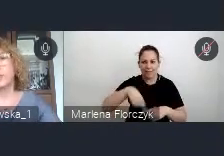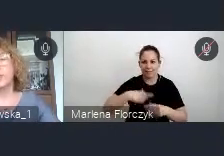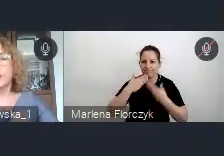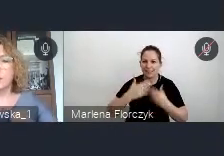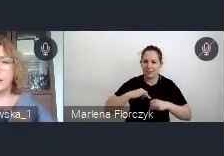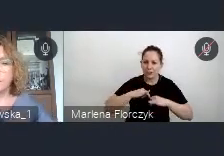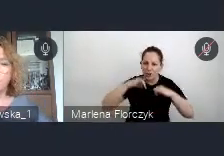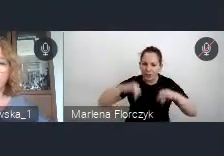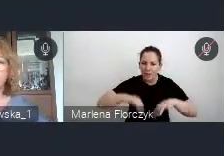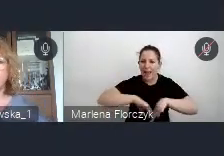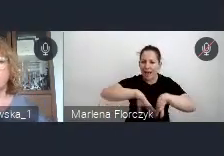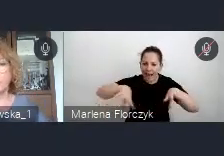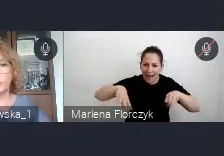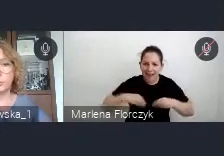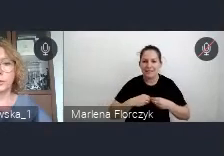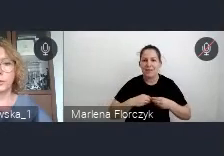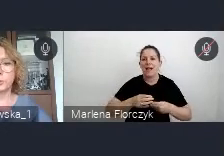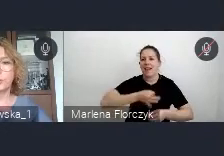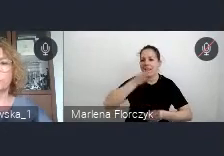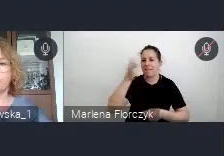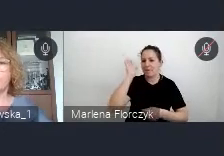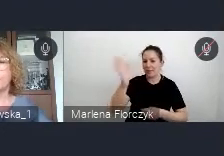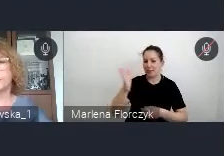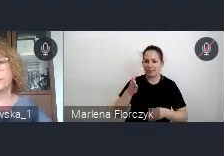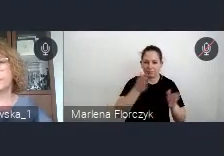i lepiej będziemy mogli się przygotować.